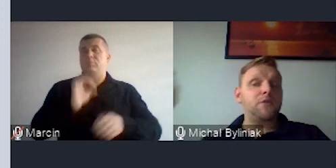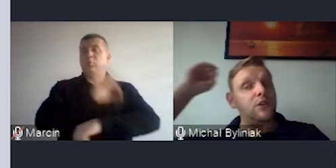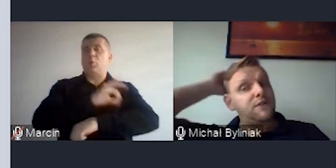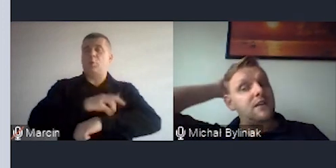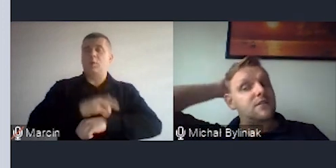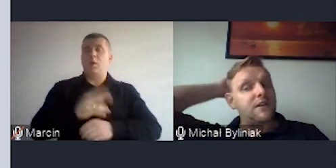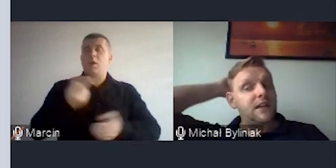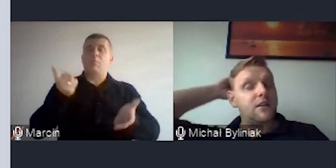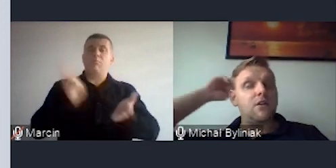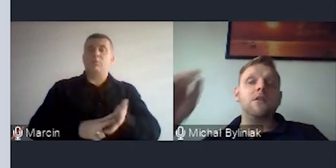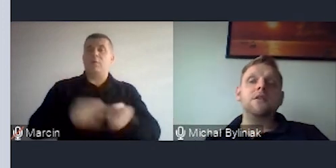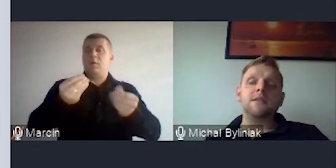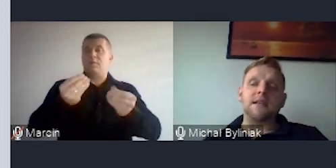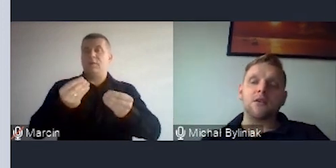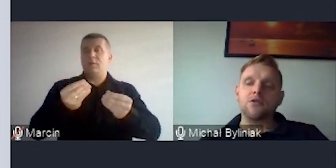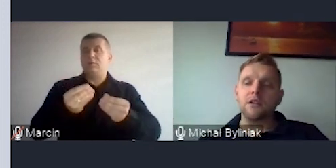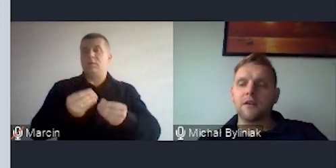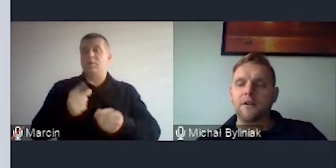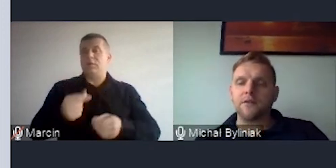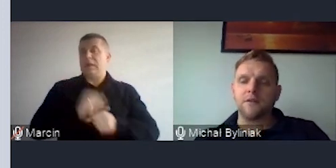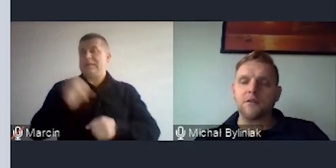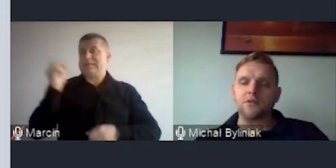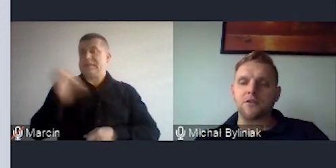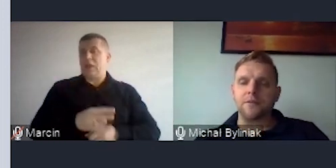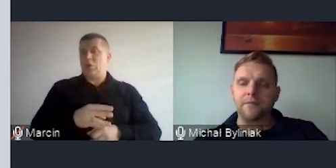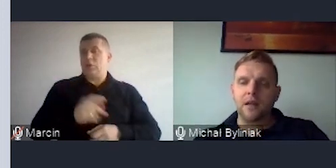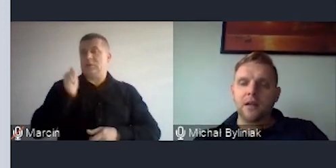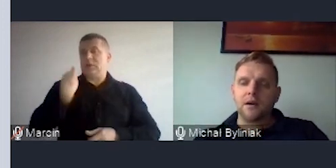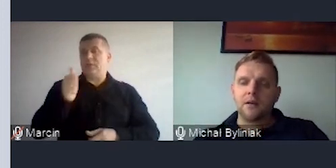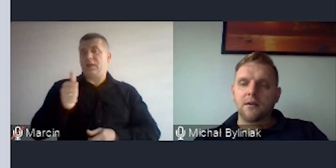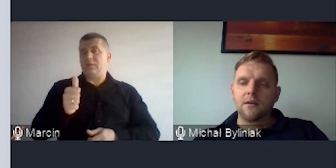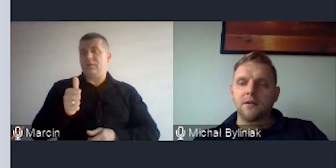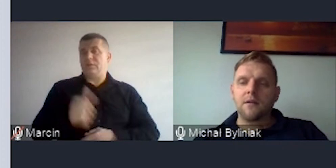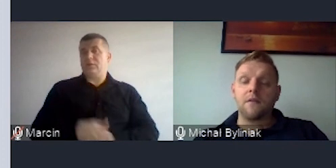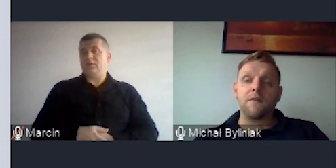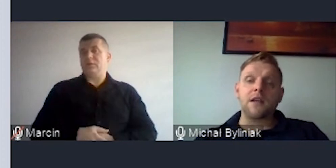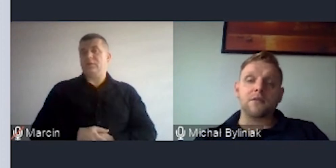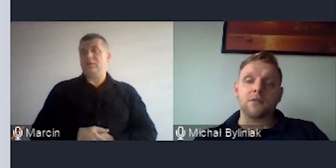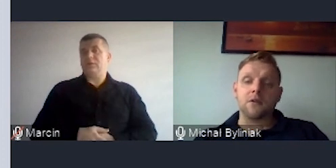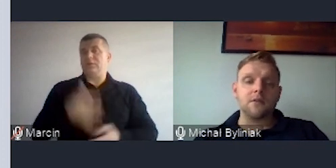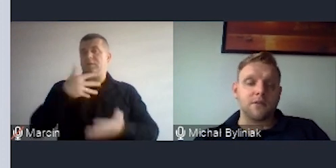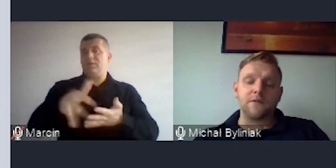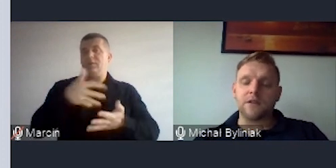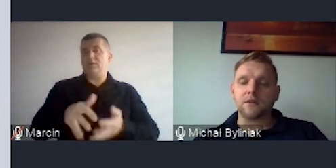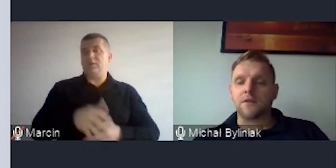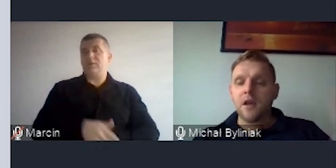Podwójne finansowanie jako zagrożenie kwalifikowalności wydatków.